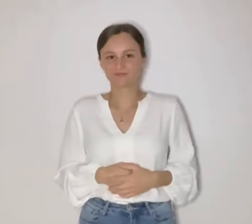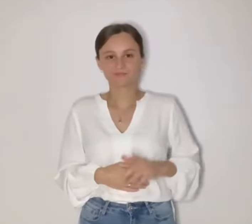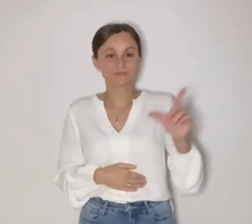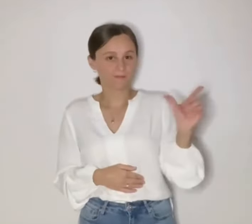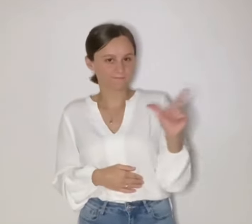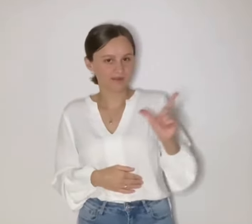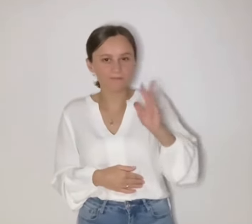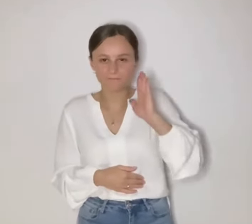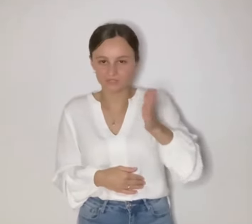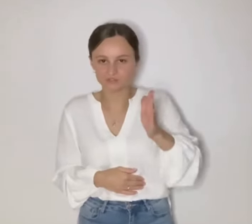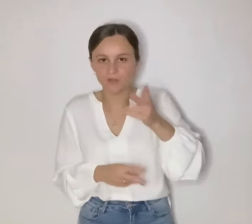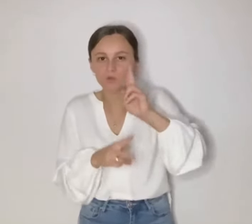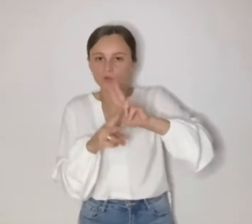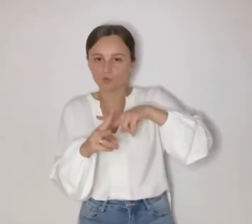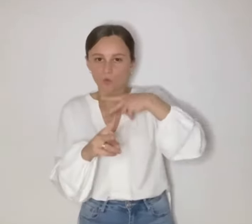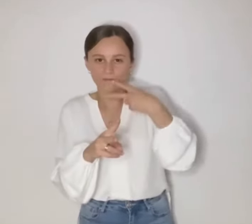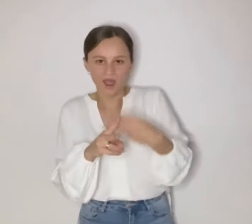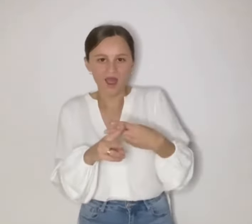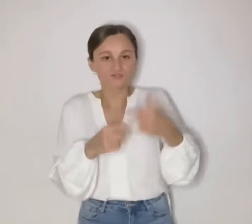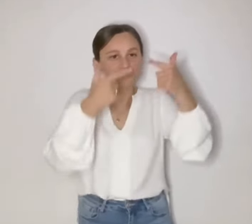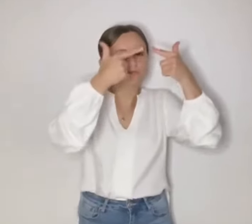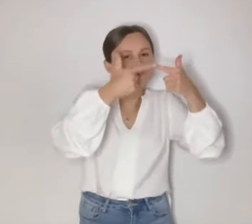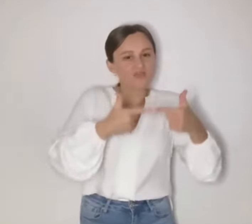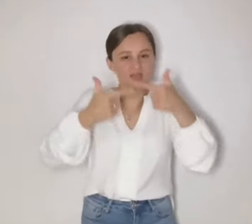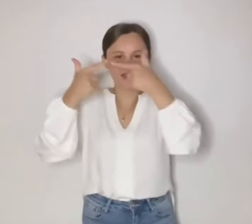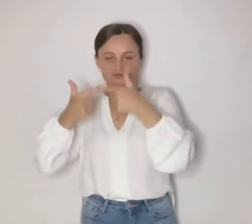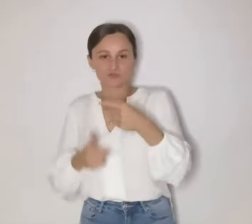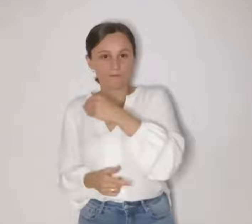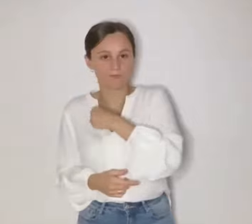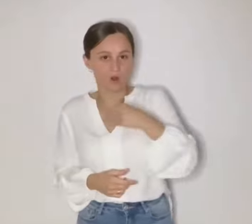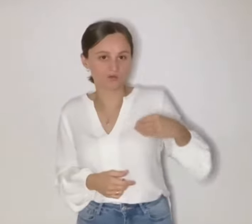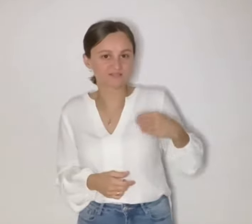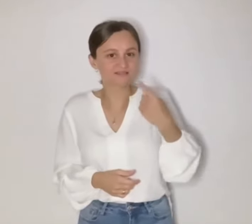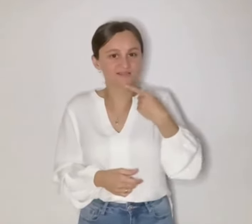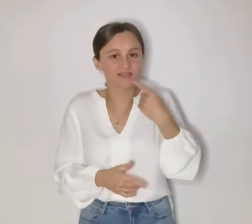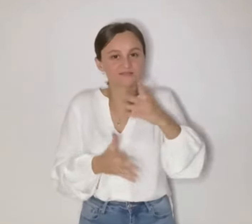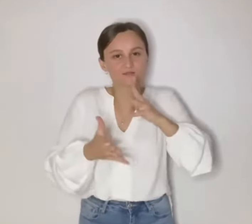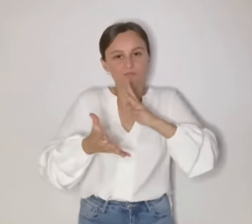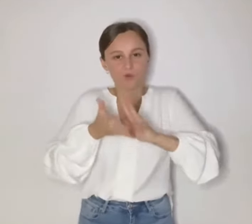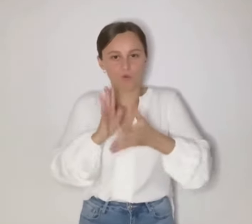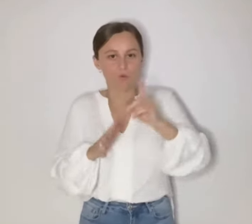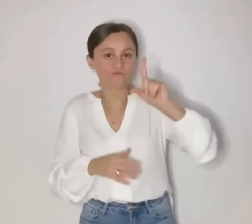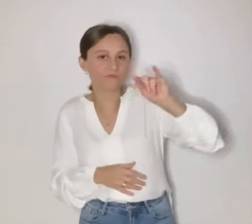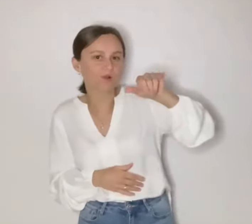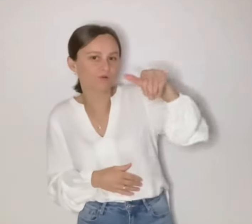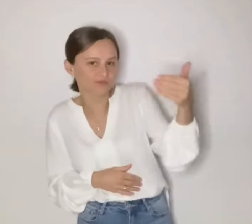Będziemy tłumaczyć wiersze na polski język migowy